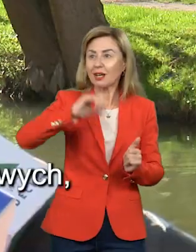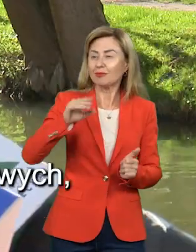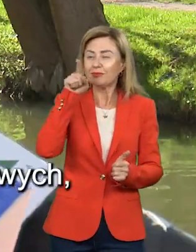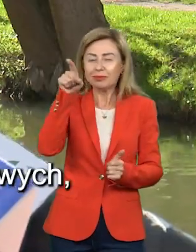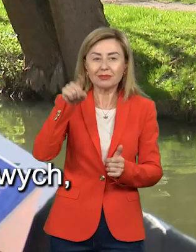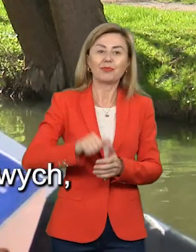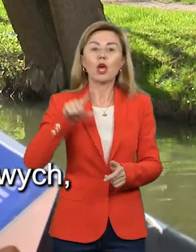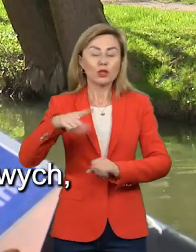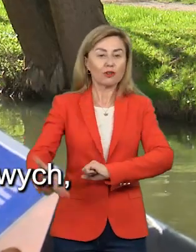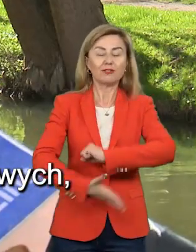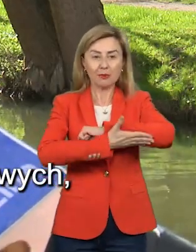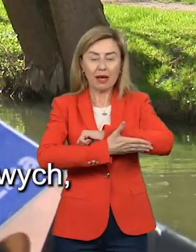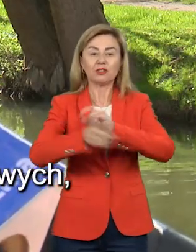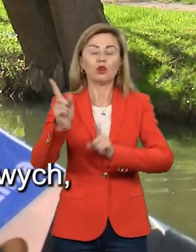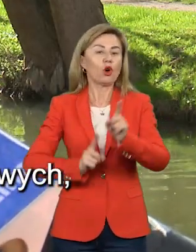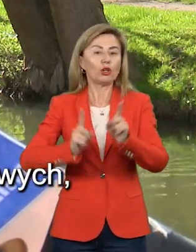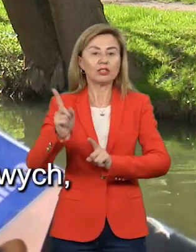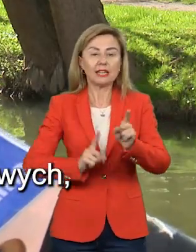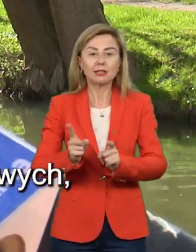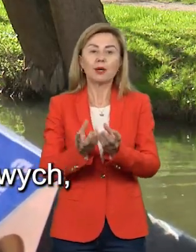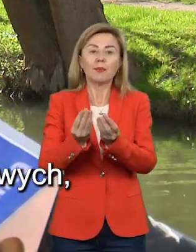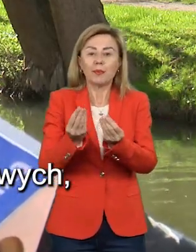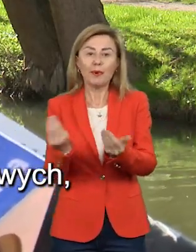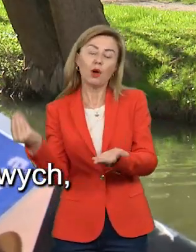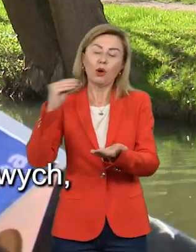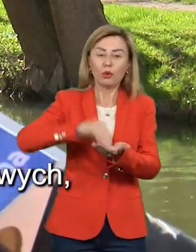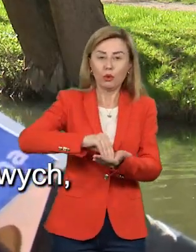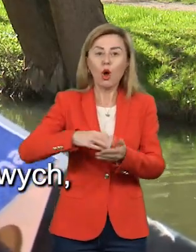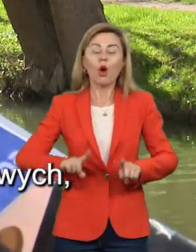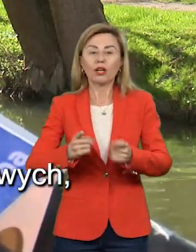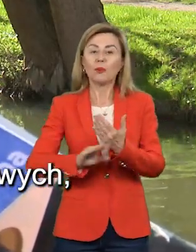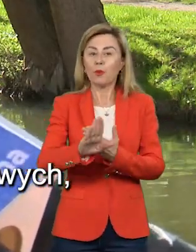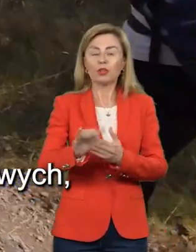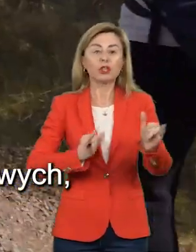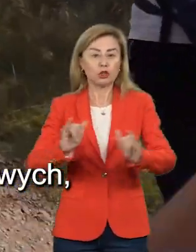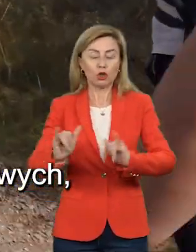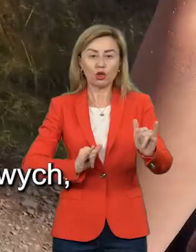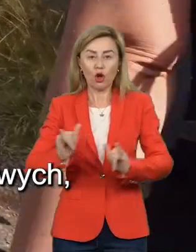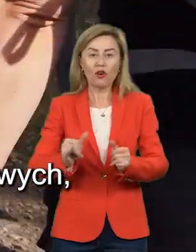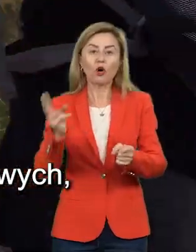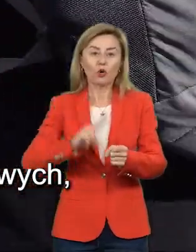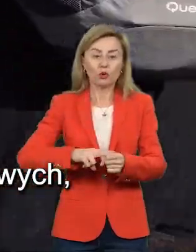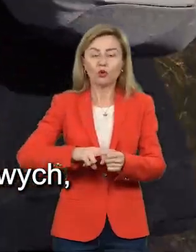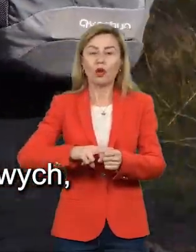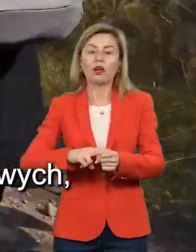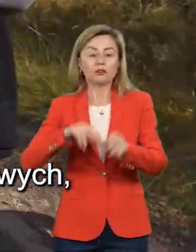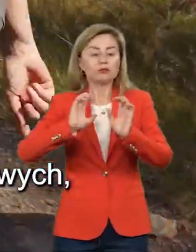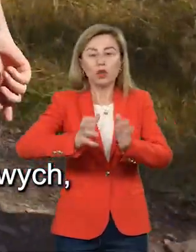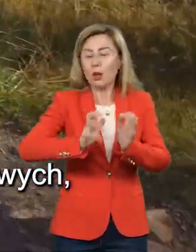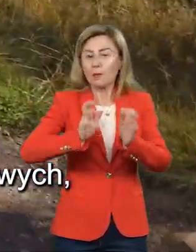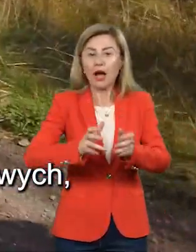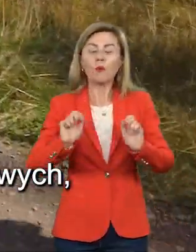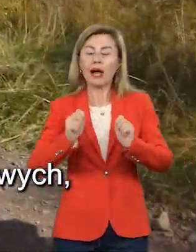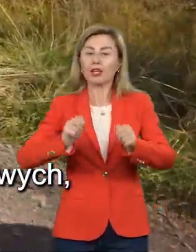To wsparcie polega na dofinansowaniu organizacji pozarządowych, tych które tego typu aktywności realizują.